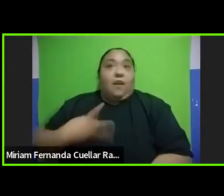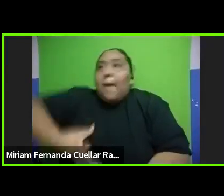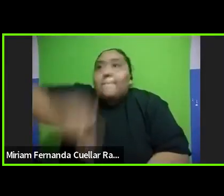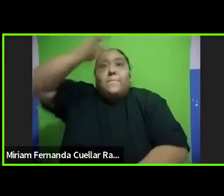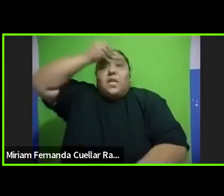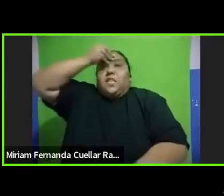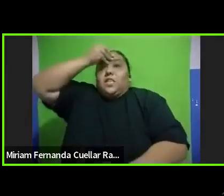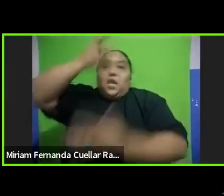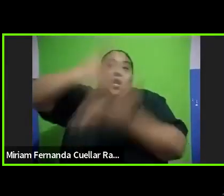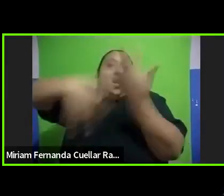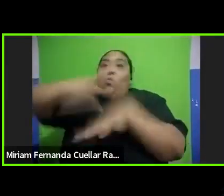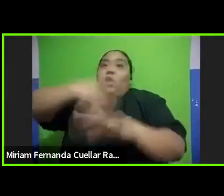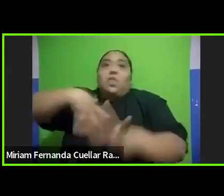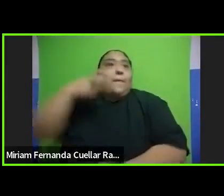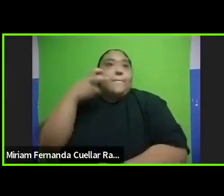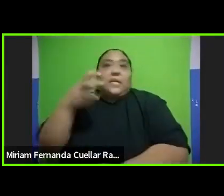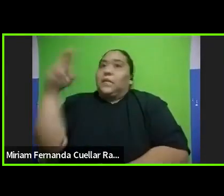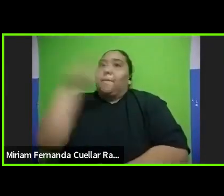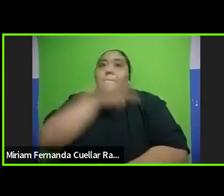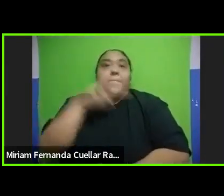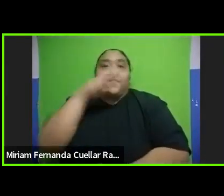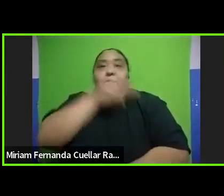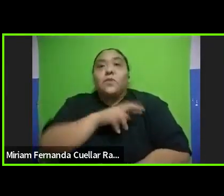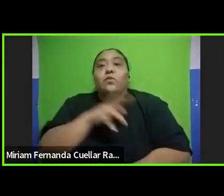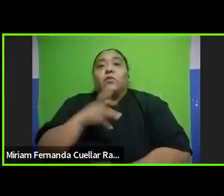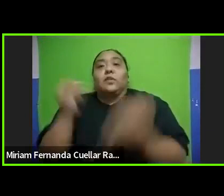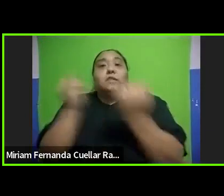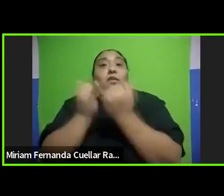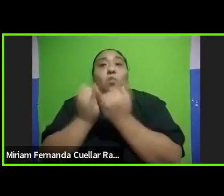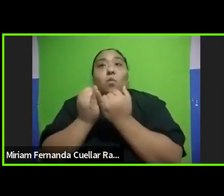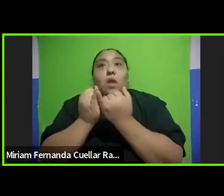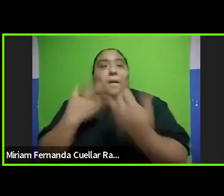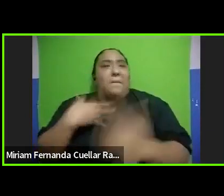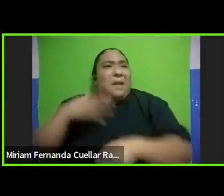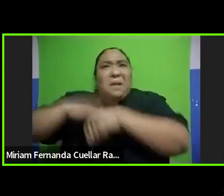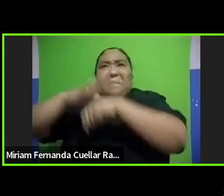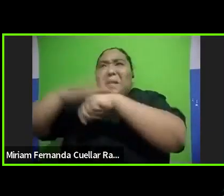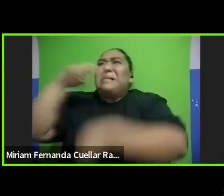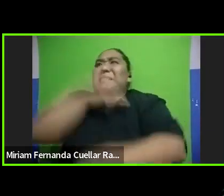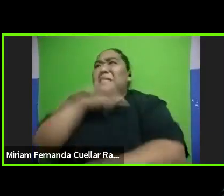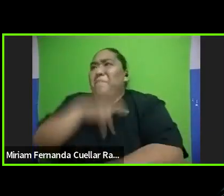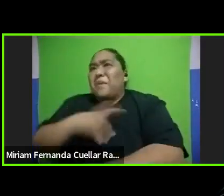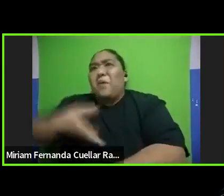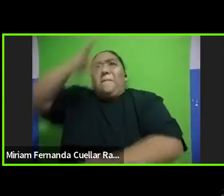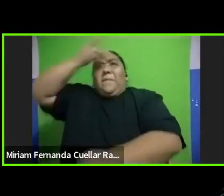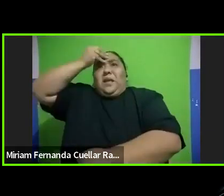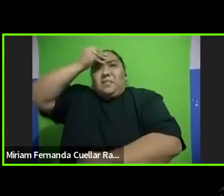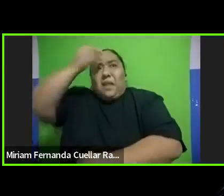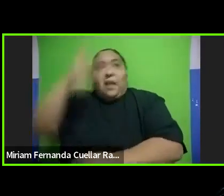pronto posible, tienen que aprender lengua de señas ñas y, si es posible, también matemático.